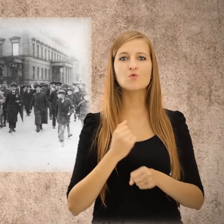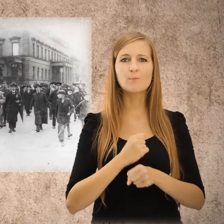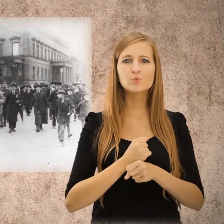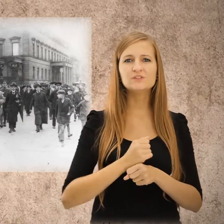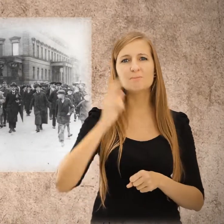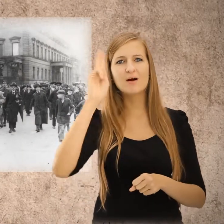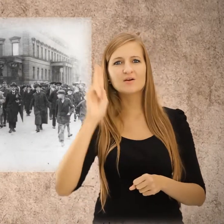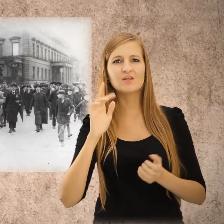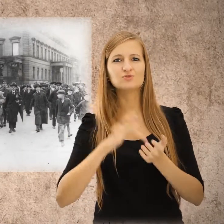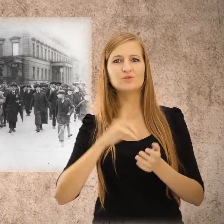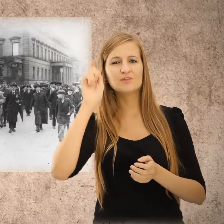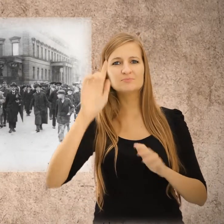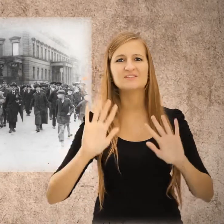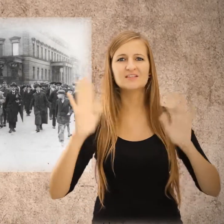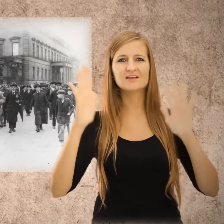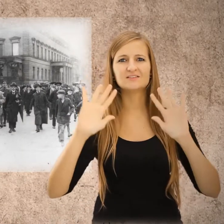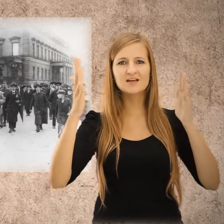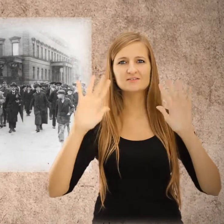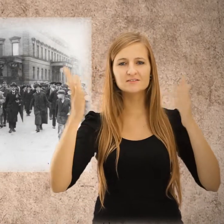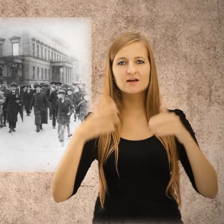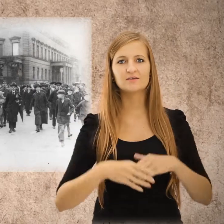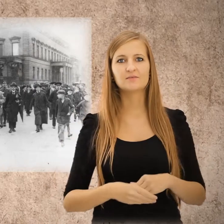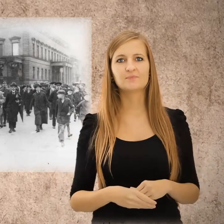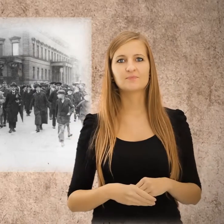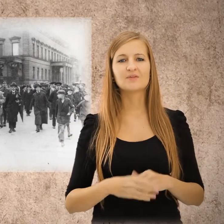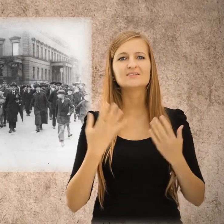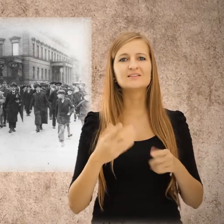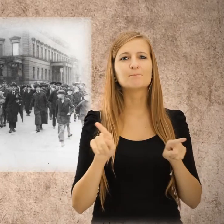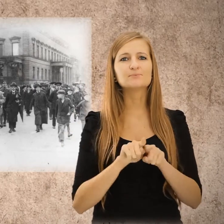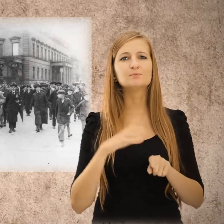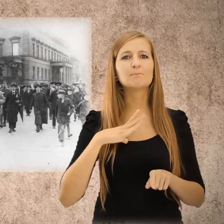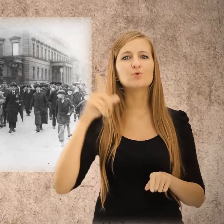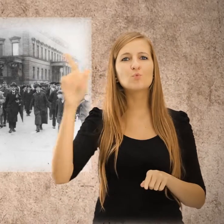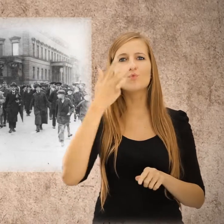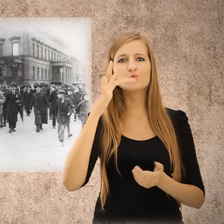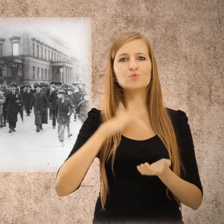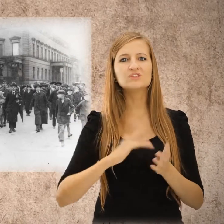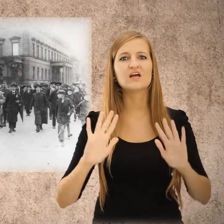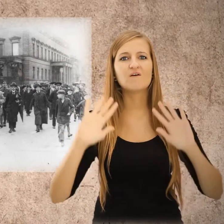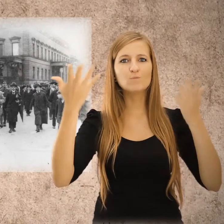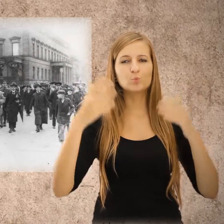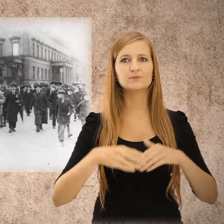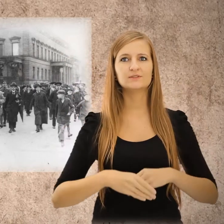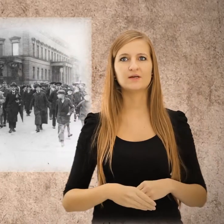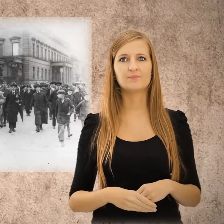w dodatku robotnicy i marynarze w Niemczech zaczynają strajkować i demonstrować. Chcą zrobić taką samą rewolucję jak w Rosji.